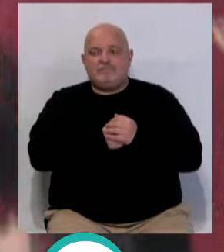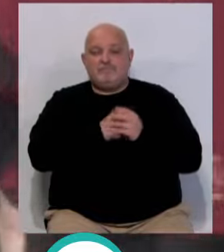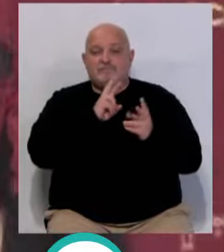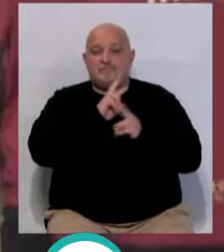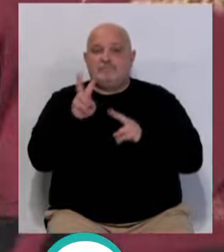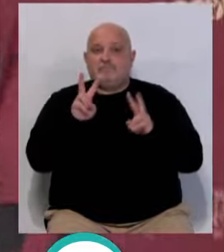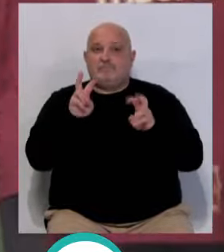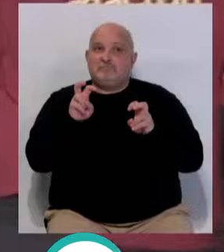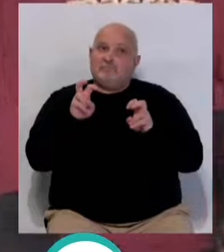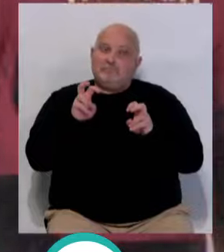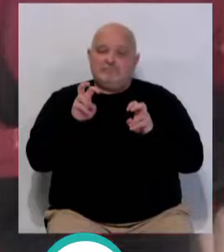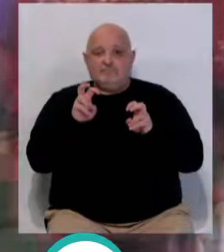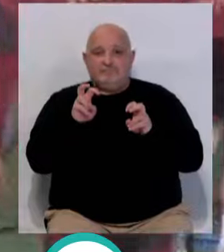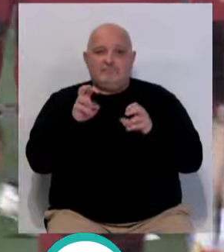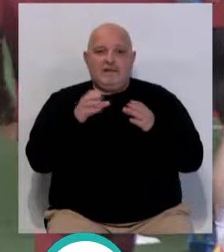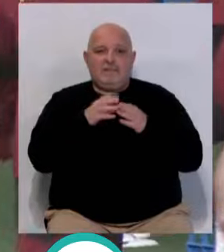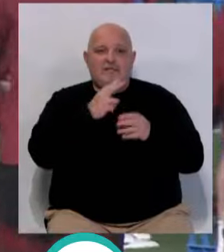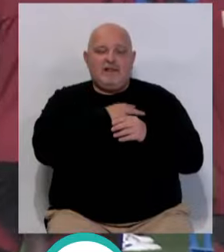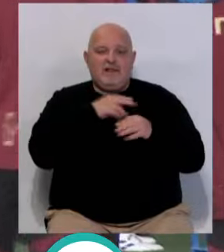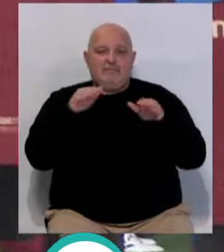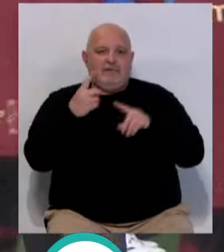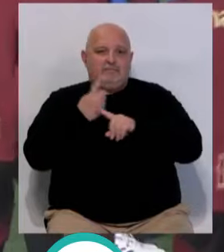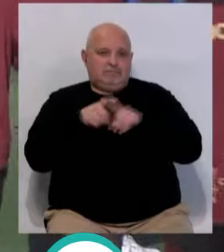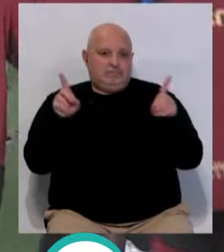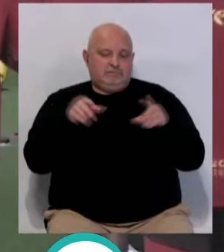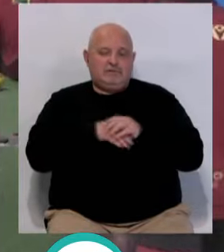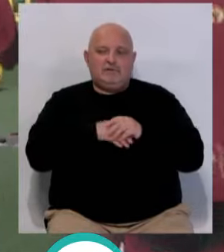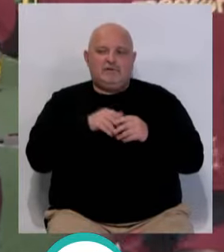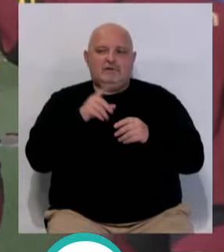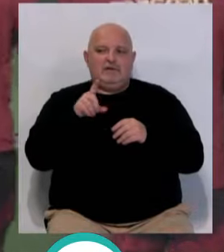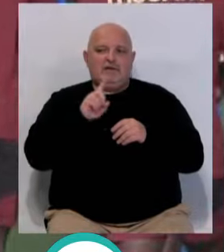las distancias de una plantilla con otra no eh hombre hoy en día no se entiende el fútbol